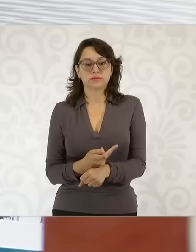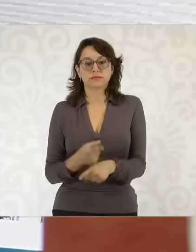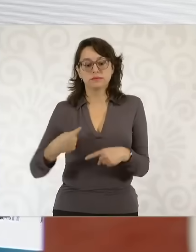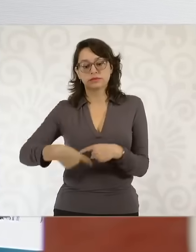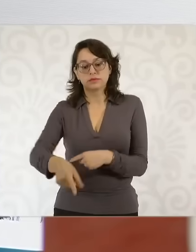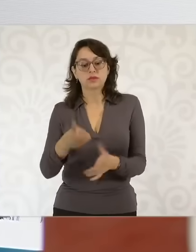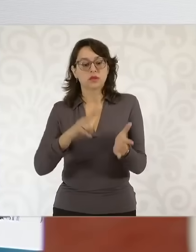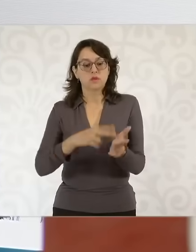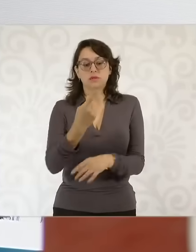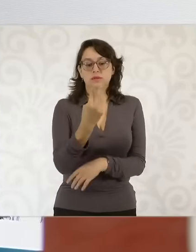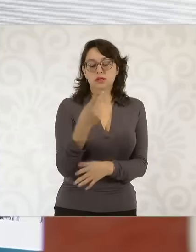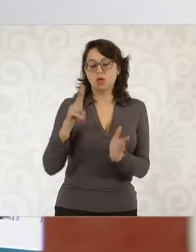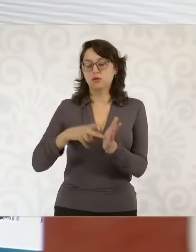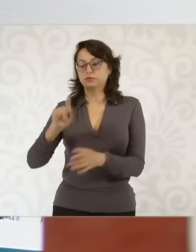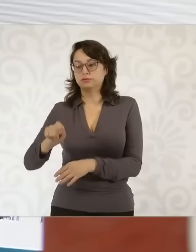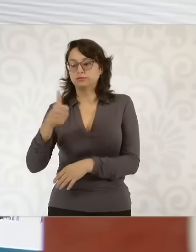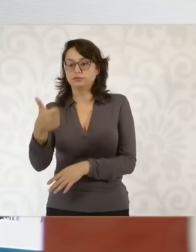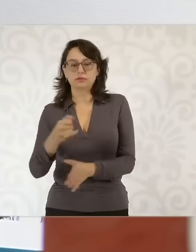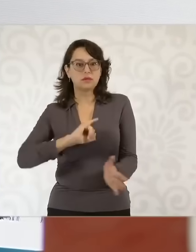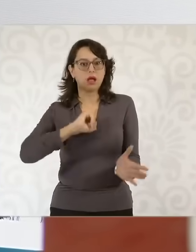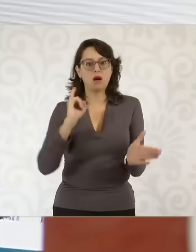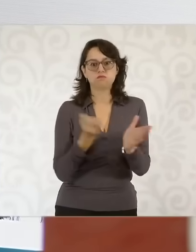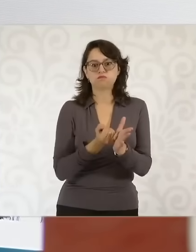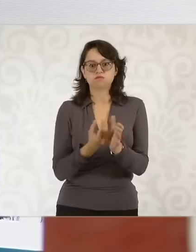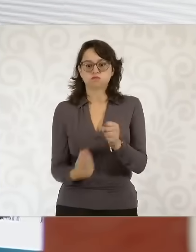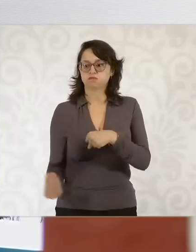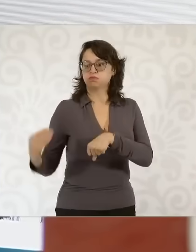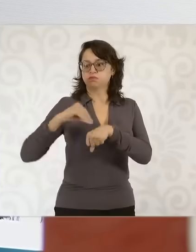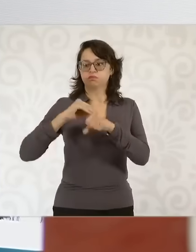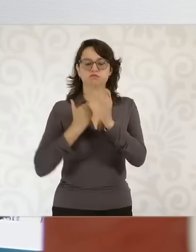muy altas e intereses. Entonces va a requerir del apoyo de Hacienda,